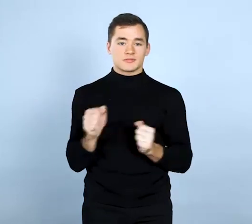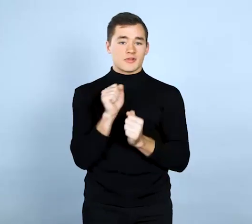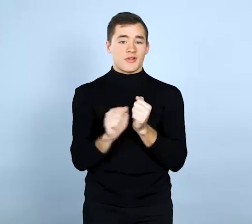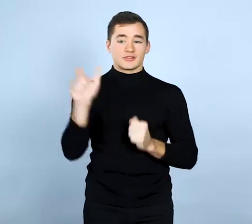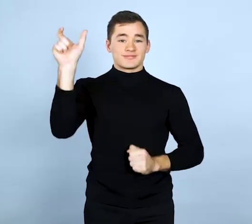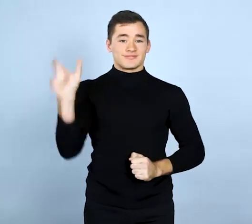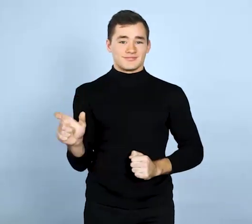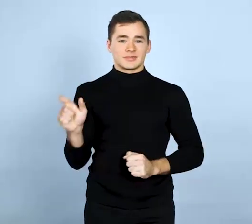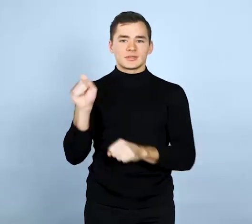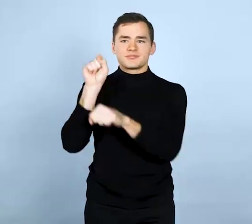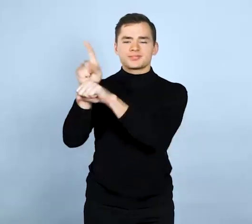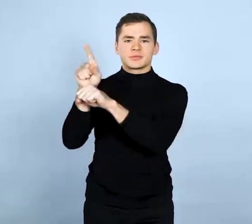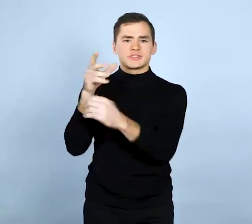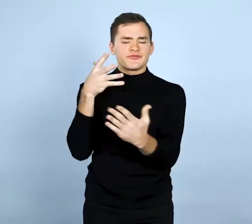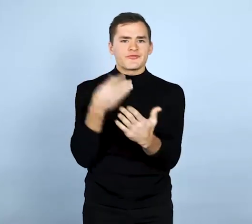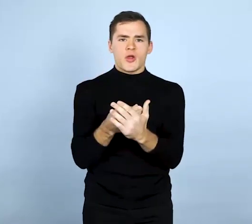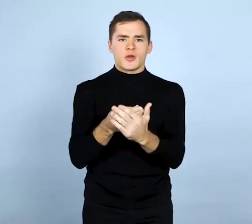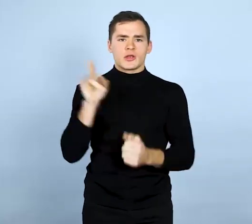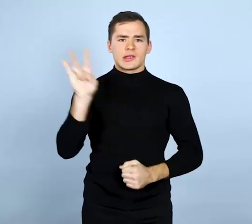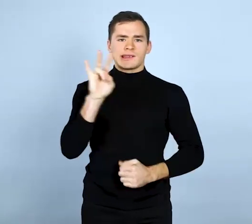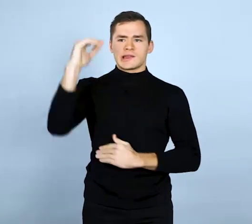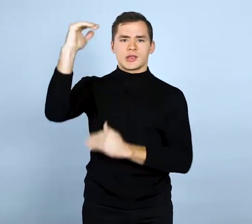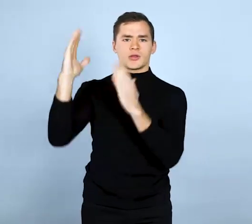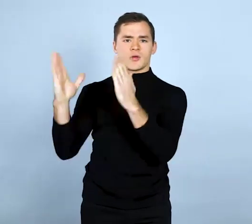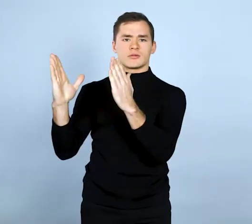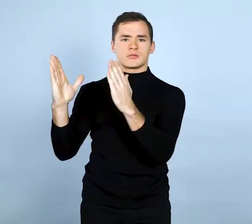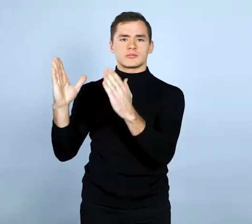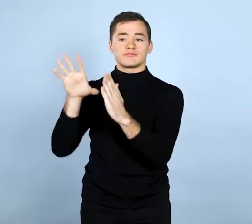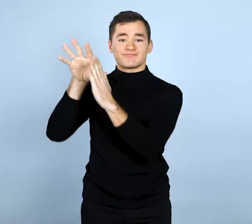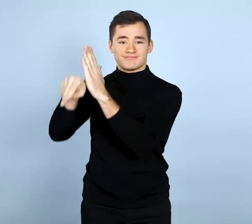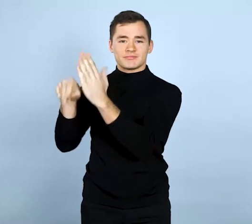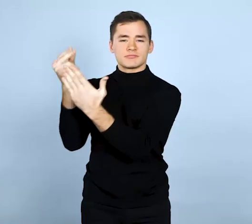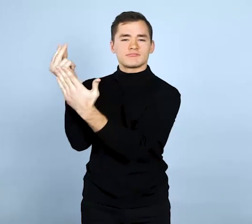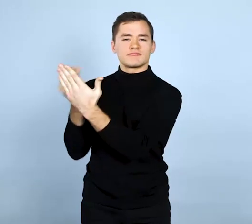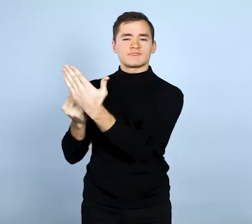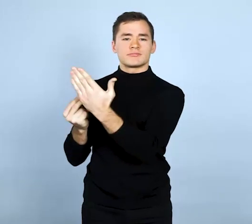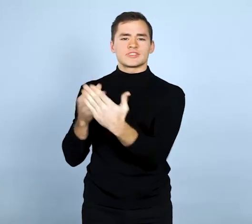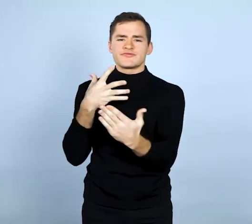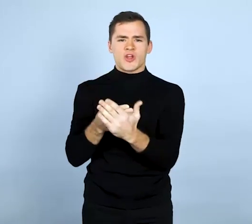Каждый заказчик такой иконы хотел видеть значимых